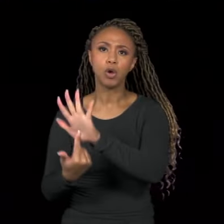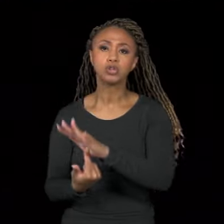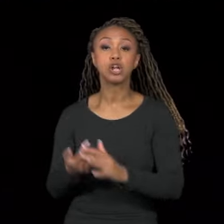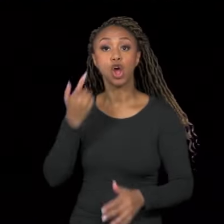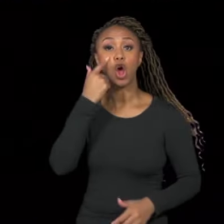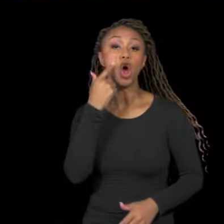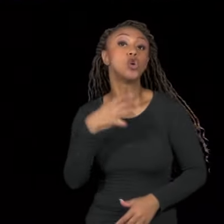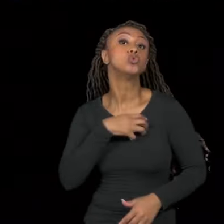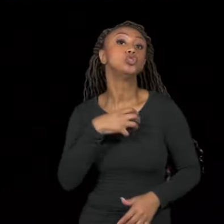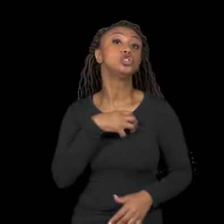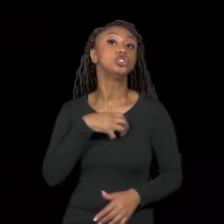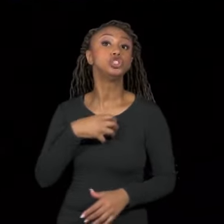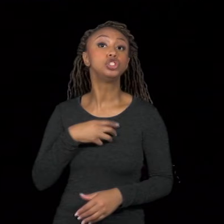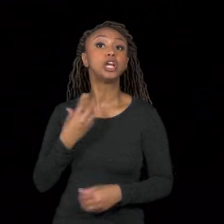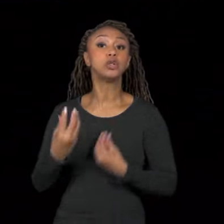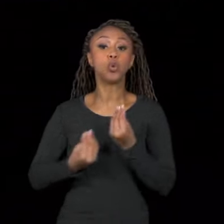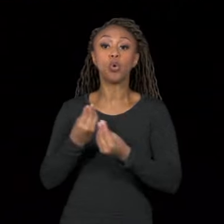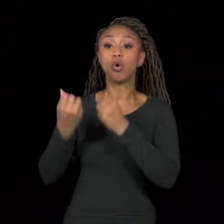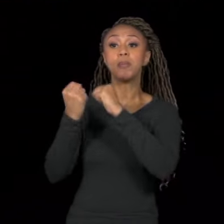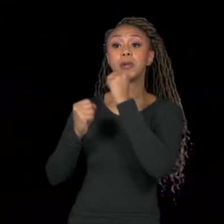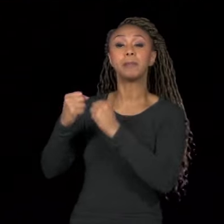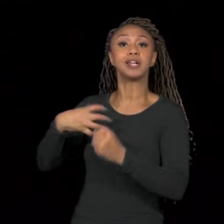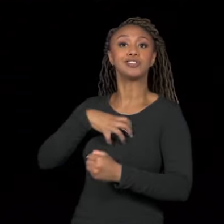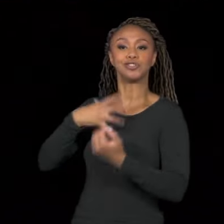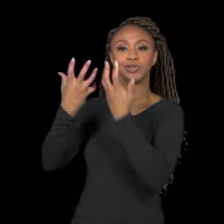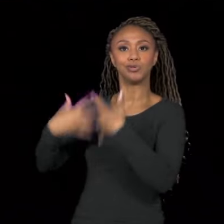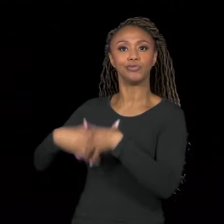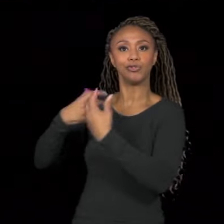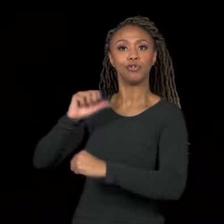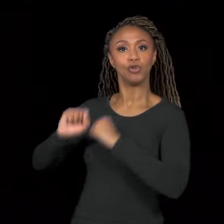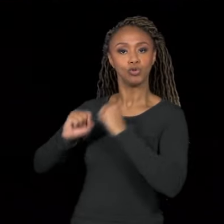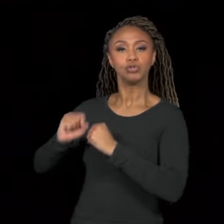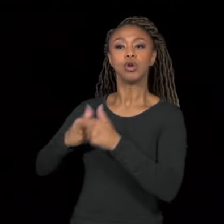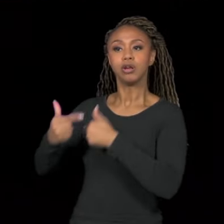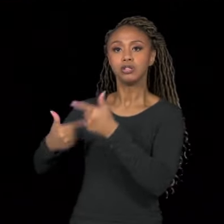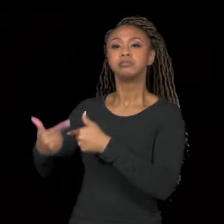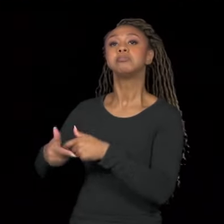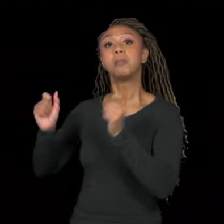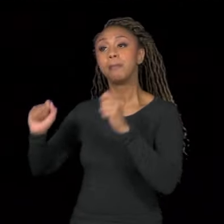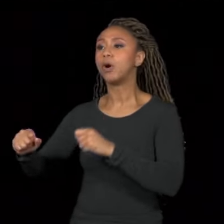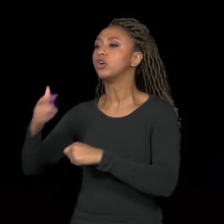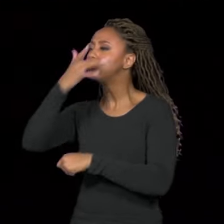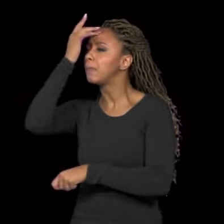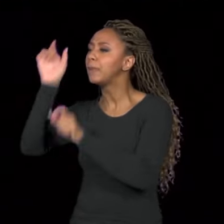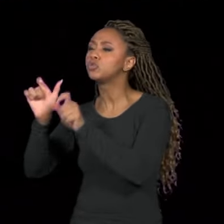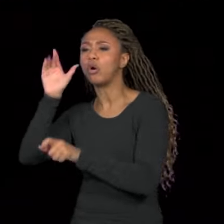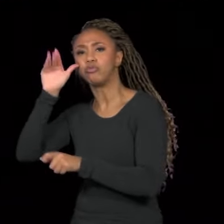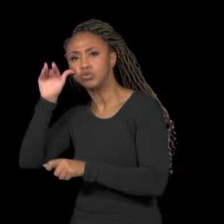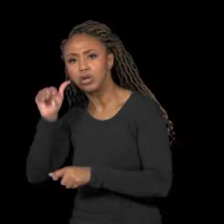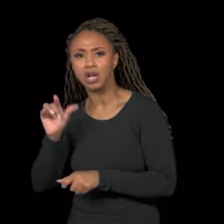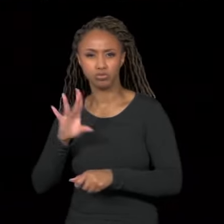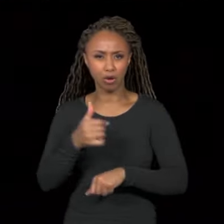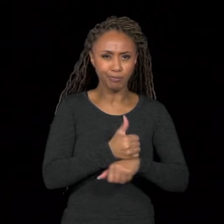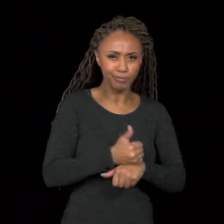"ESSA É A REPRESENTAÇÃO DE COMO FUNCIONA A SUA EMPRESA." ISSO PODE SER DISCUTIDO COM PESSOAS, NÃO É SÓ PARA PROGRAMADORES, NÃO É SÓ PARA PROJETISTAS DE